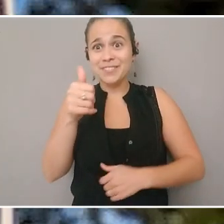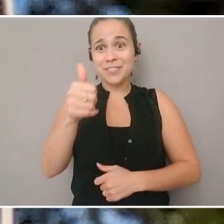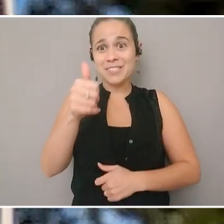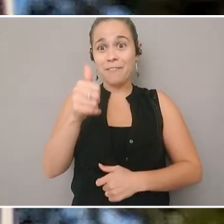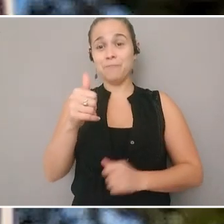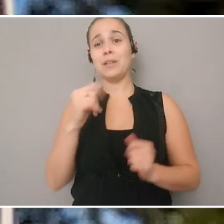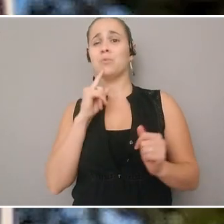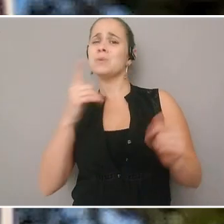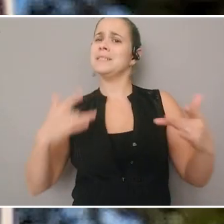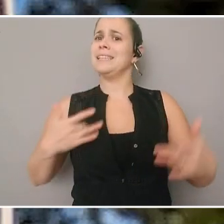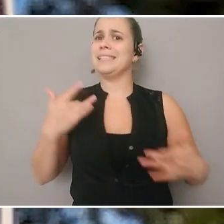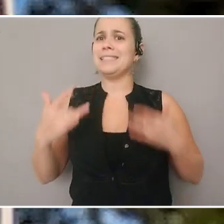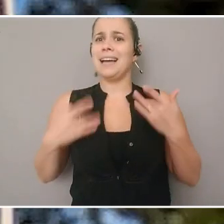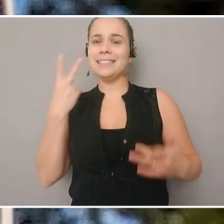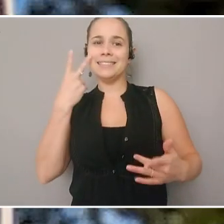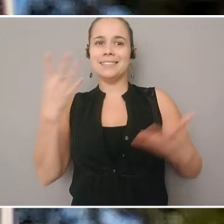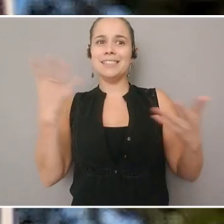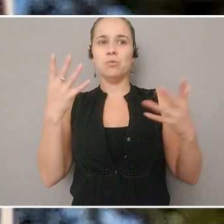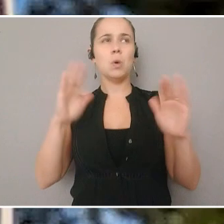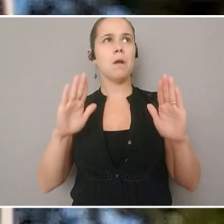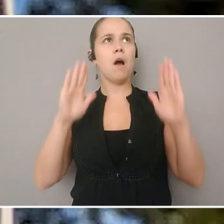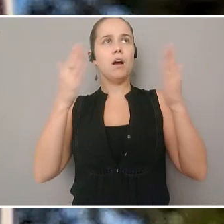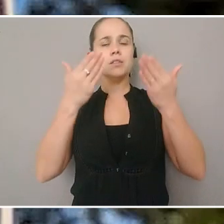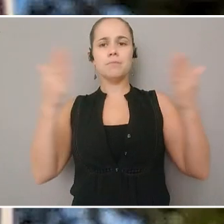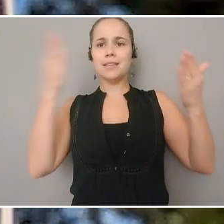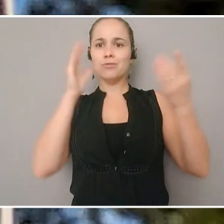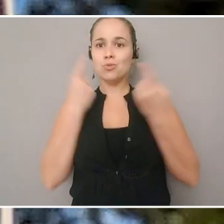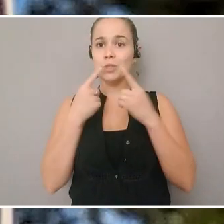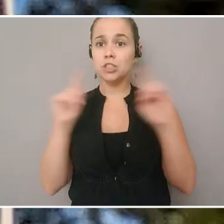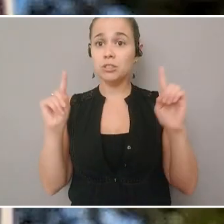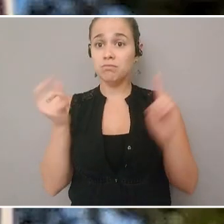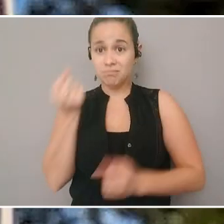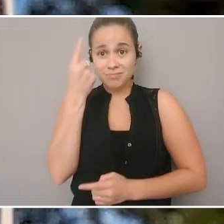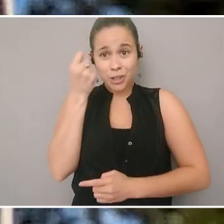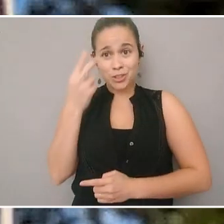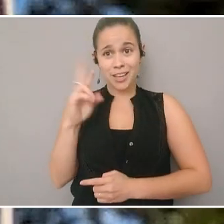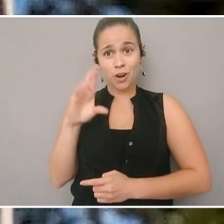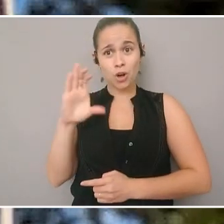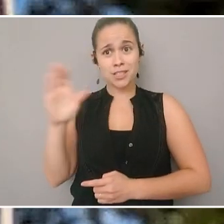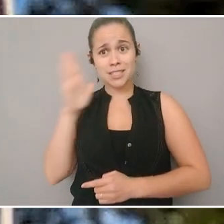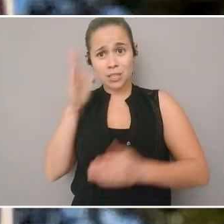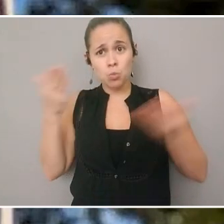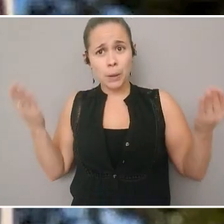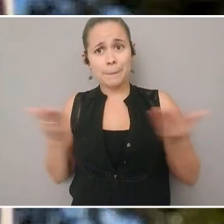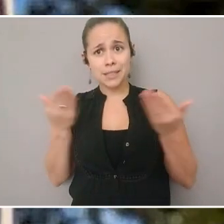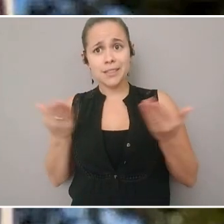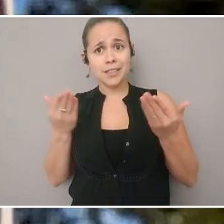la grandeza que lograrán y nosotros